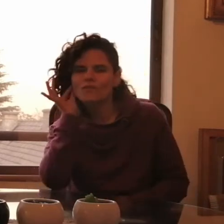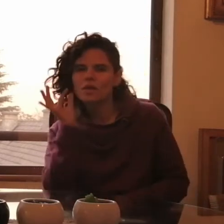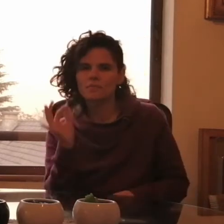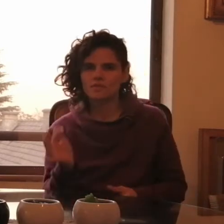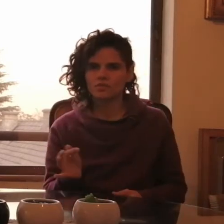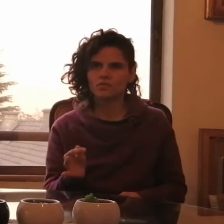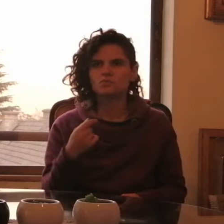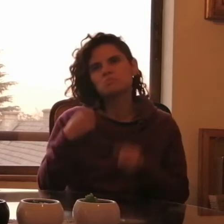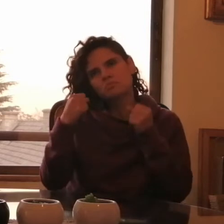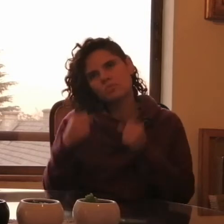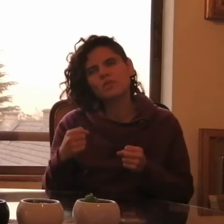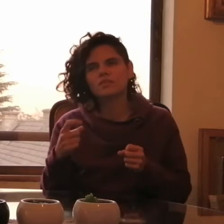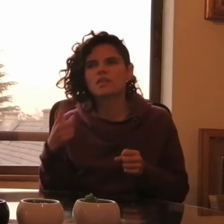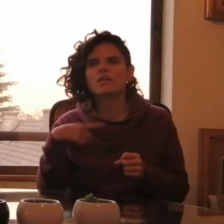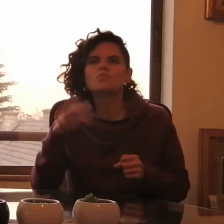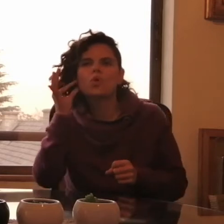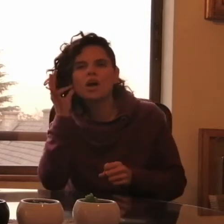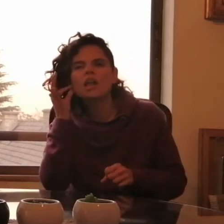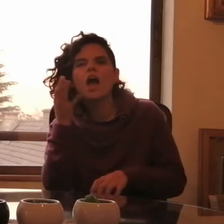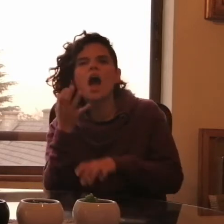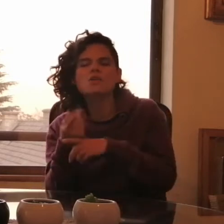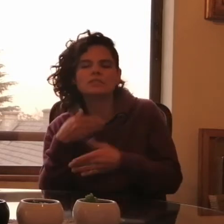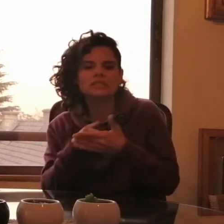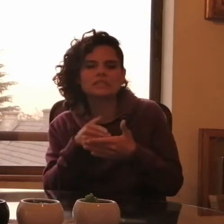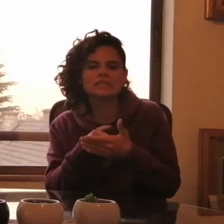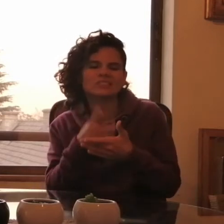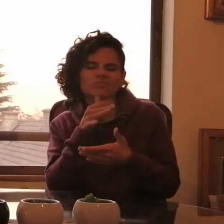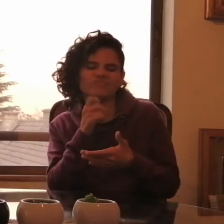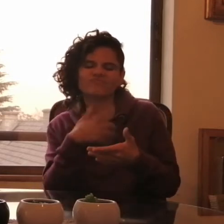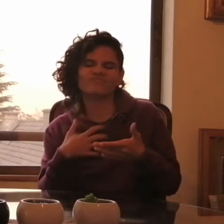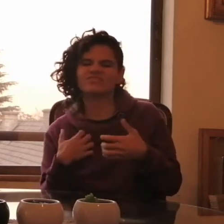puede por ahí las mujeres tengan un poco de topo en entrar a estudiar eso - claro porque también hay